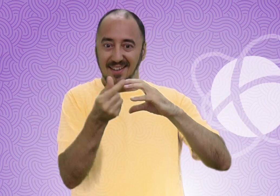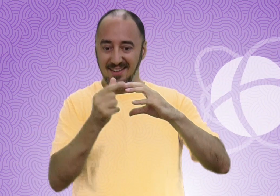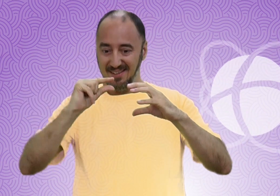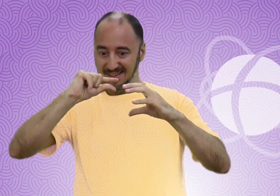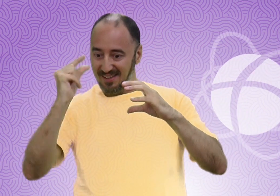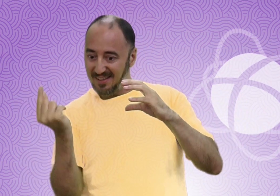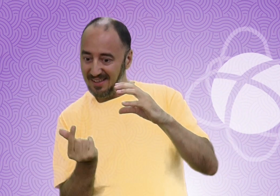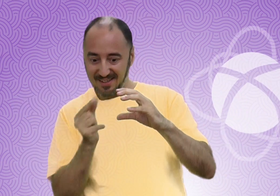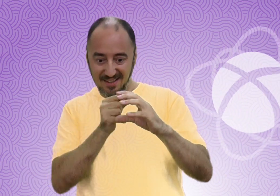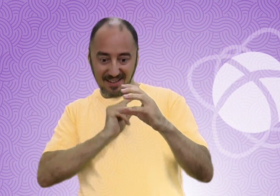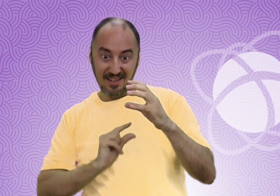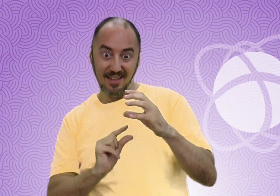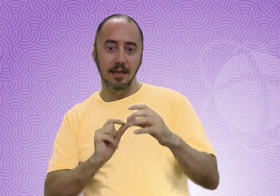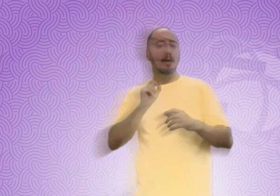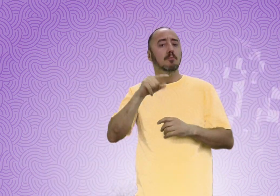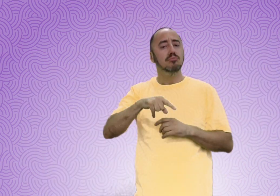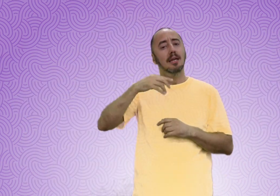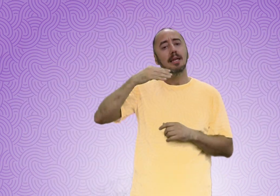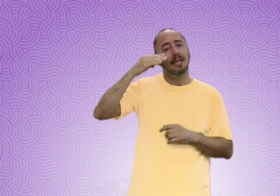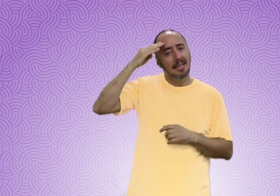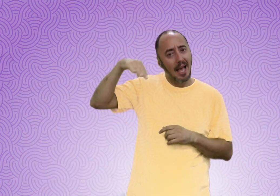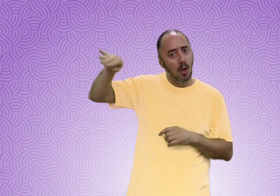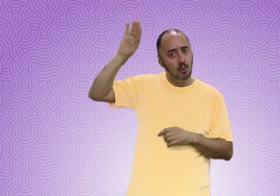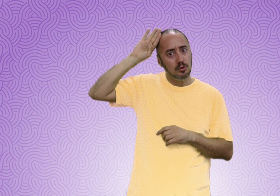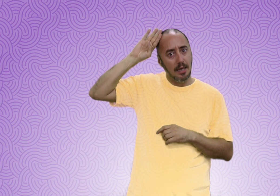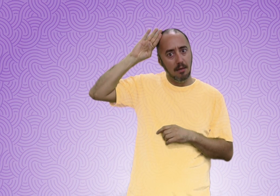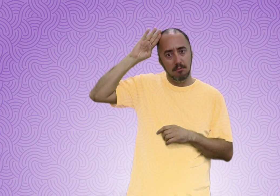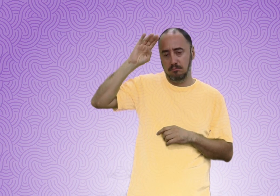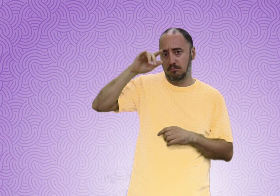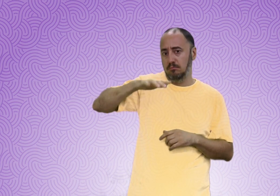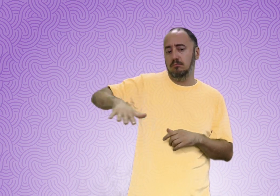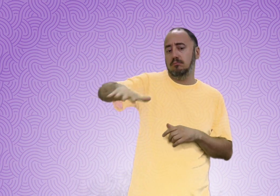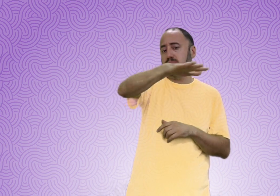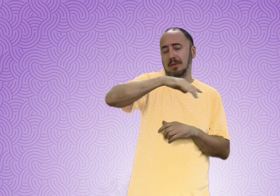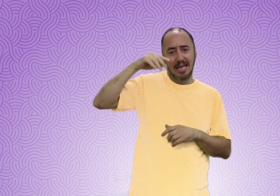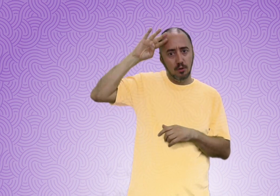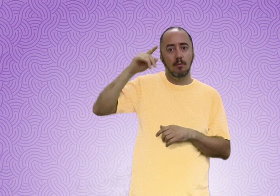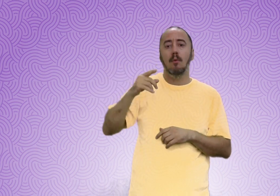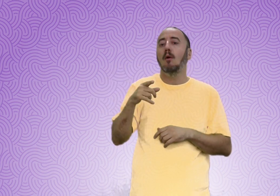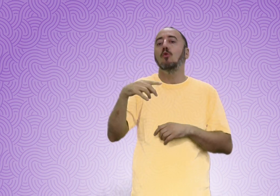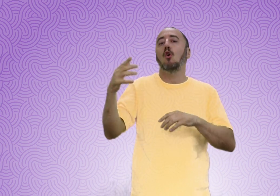que es una especie de pelota especie de pelota con tres asas. Éste es un juego gaucho.